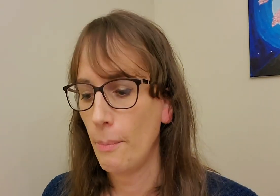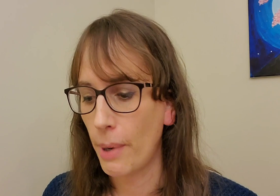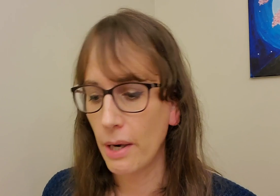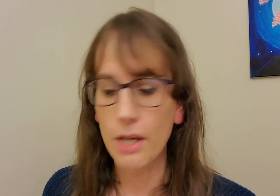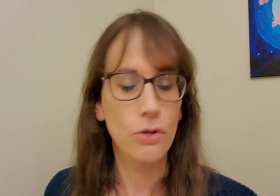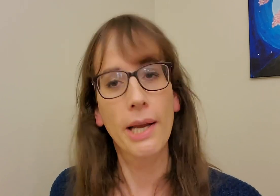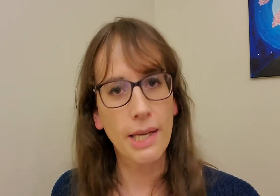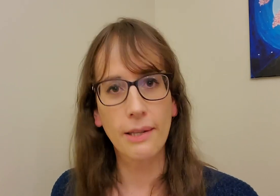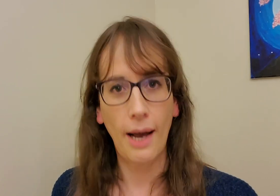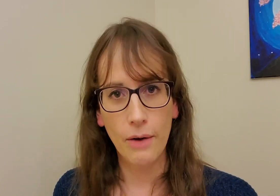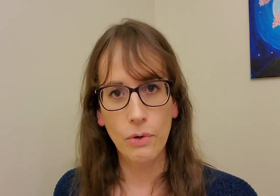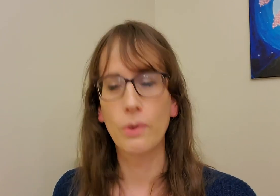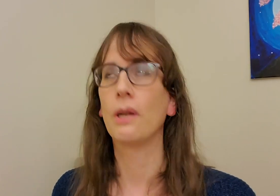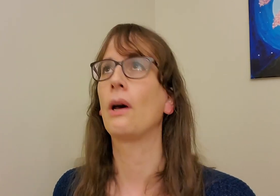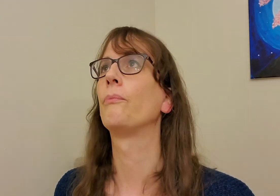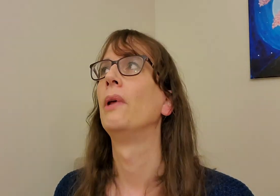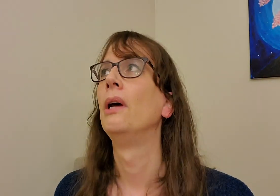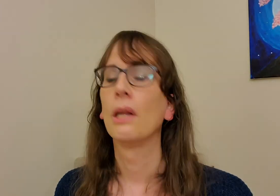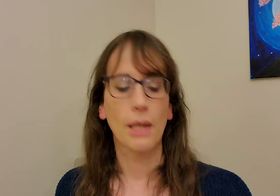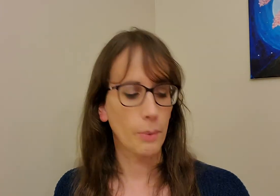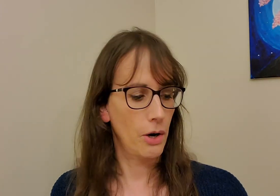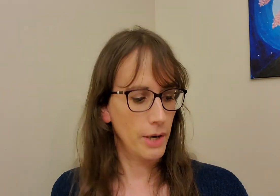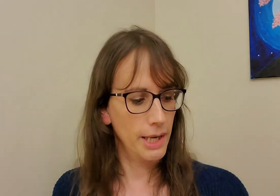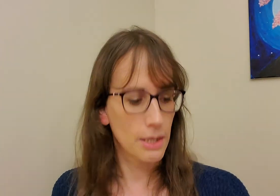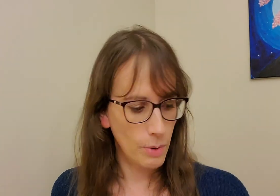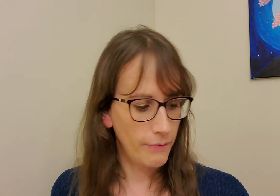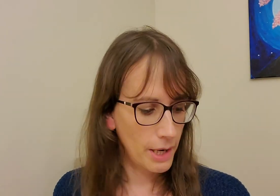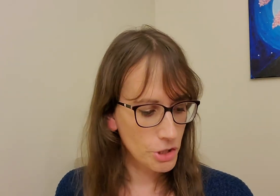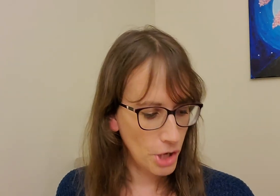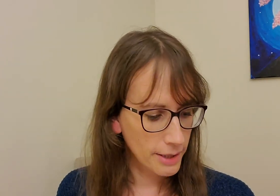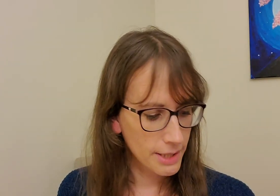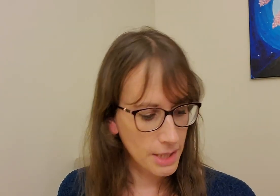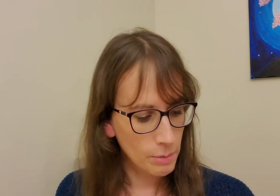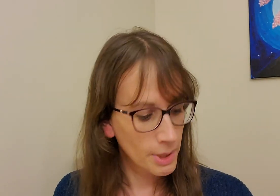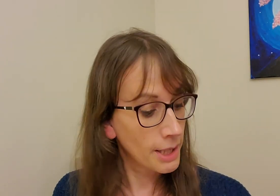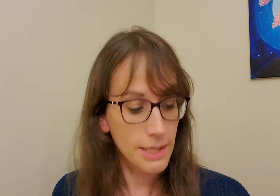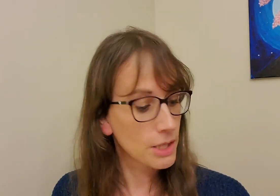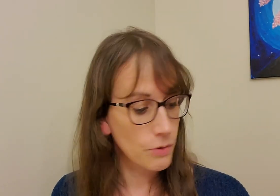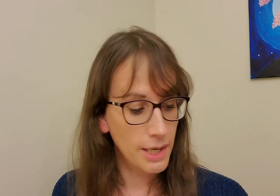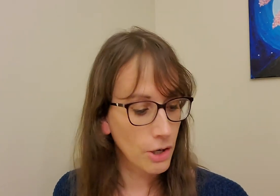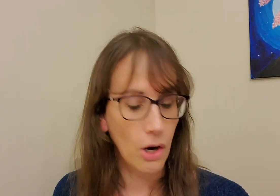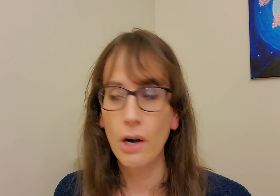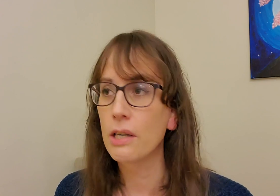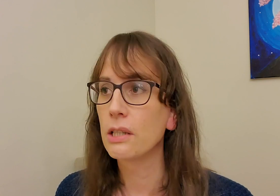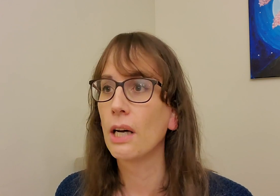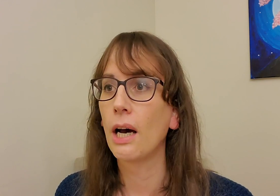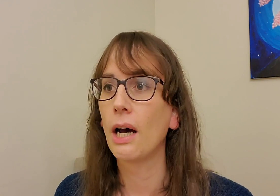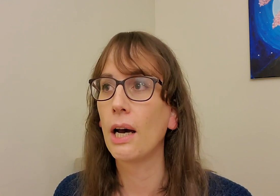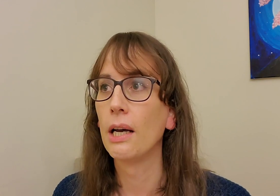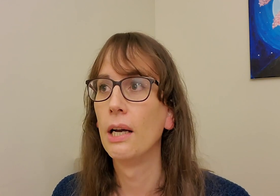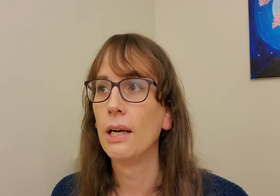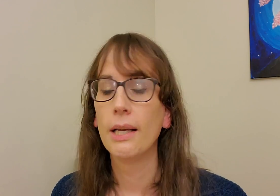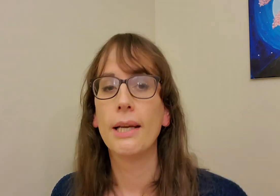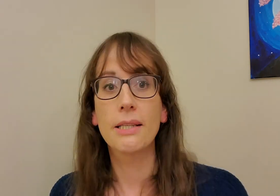pero trato de tomar el camino principal. Como cuando escuché que él y su esposa tendrían un hijo, les envié la mejor tarjeta de felicitación.